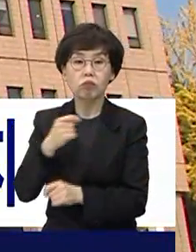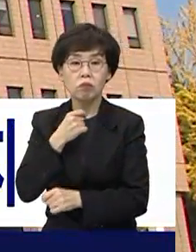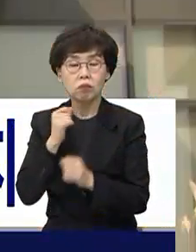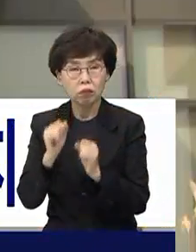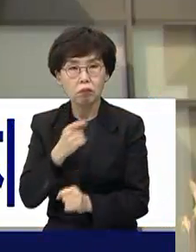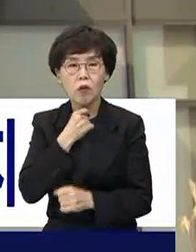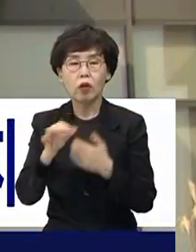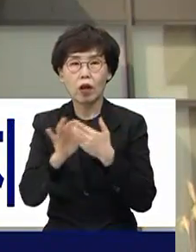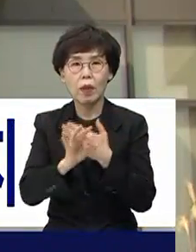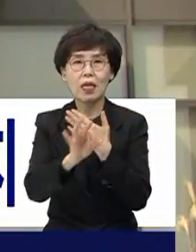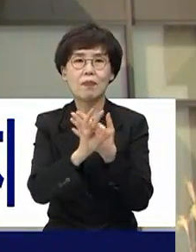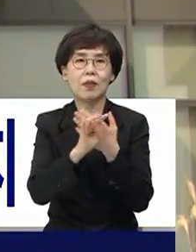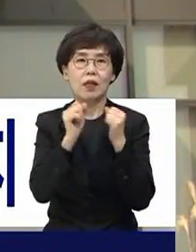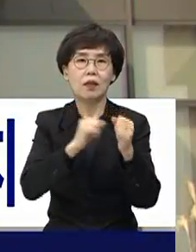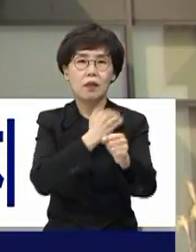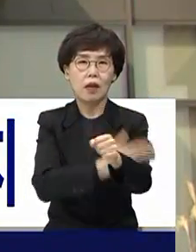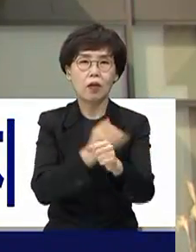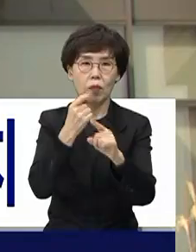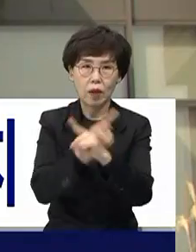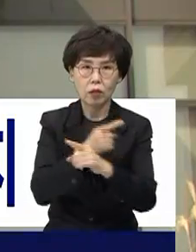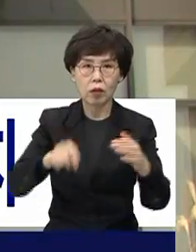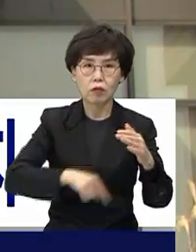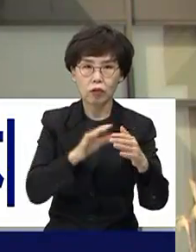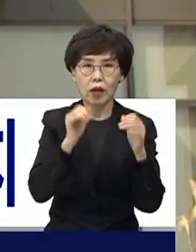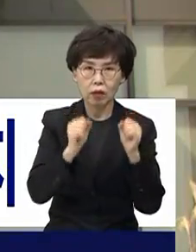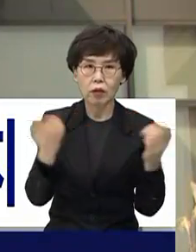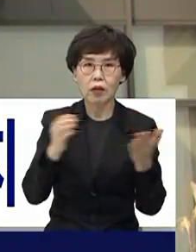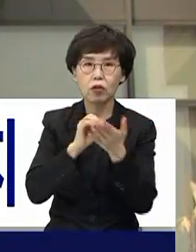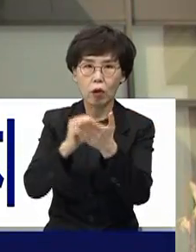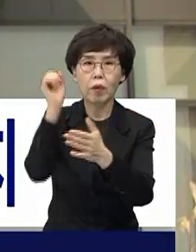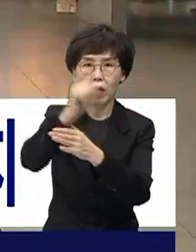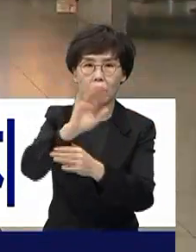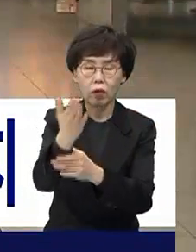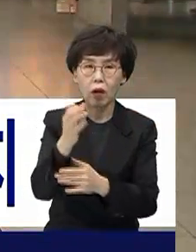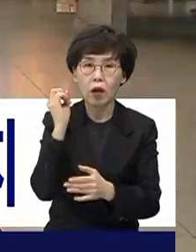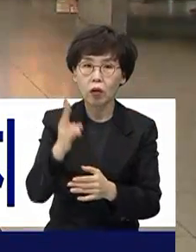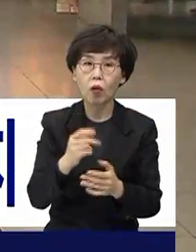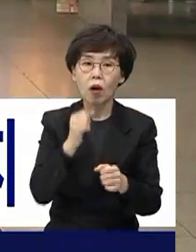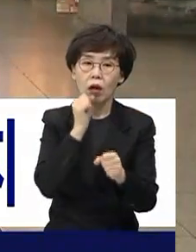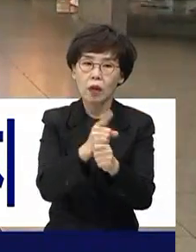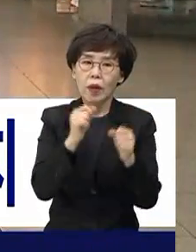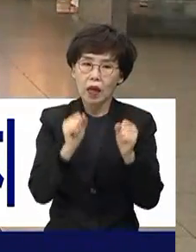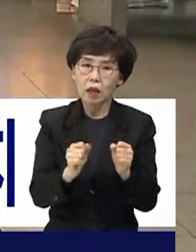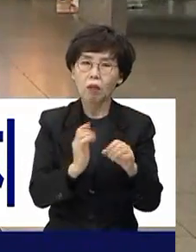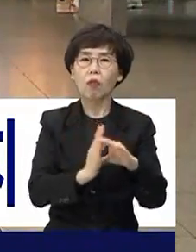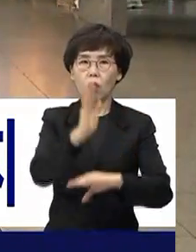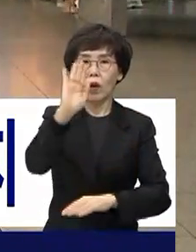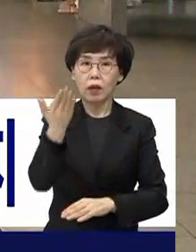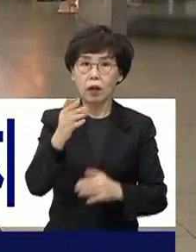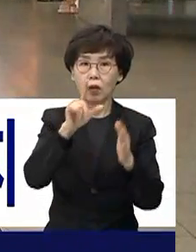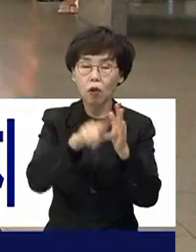자격으로 변경해 국내 체류와 취업을 허용합니다. 또 이미 체류 기간이 지난 경우 되도록